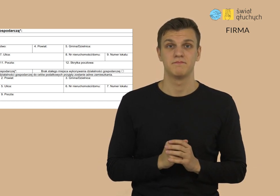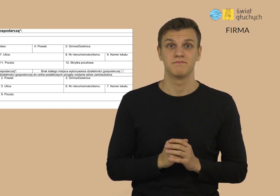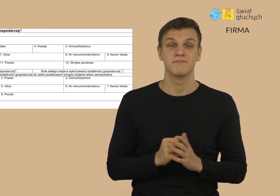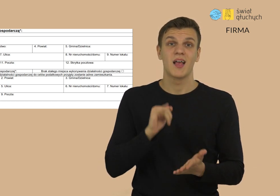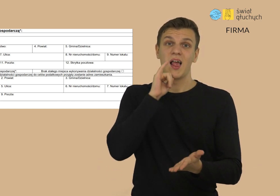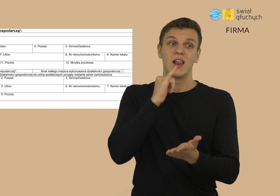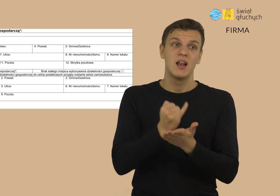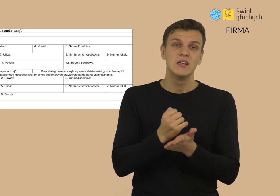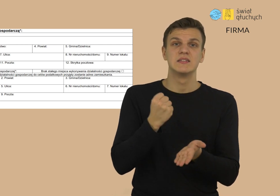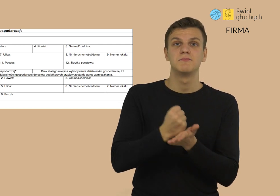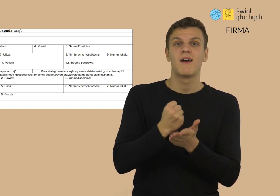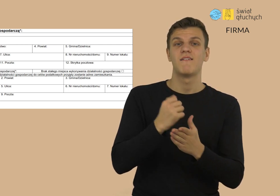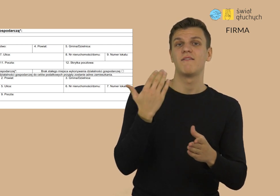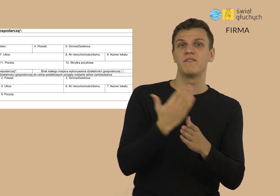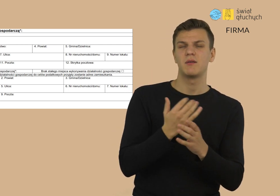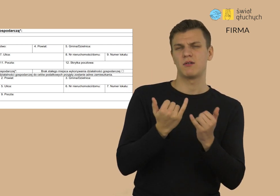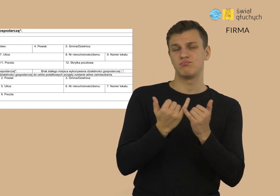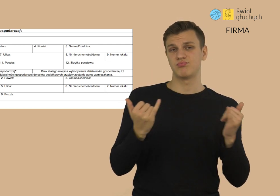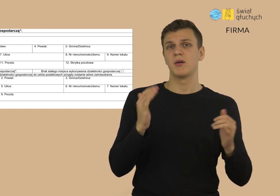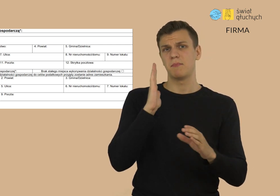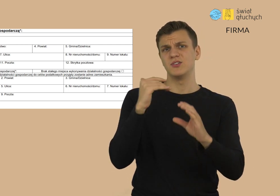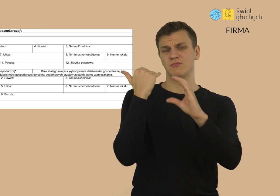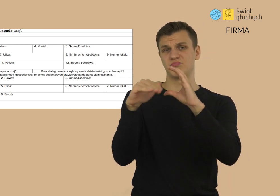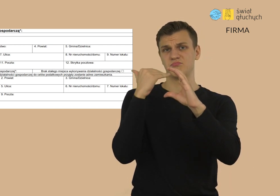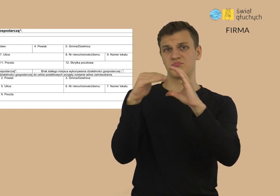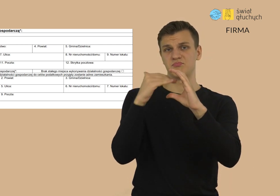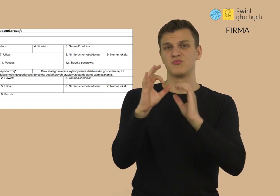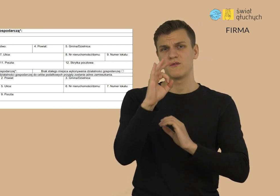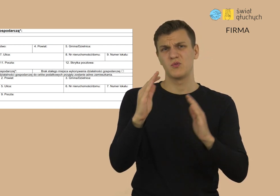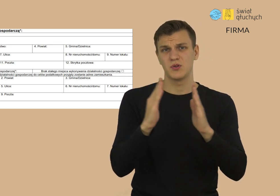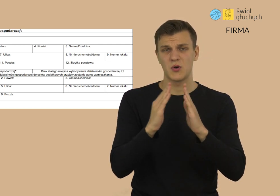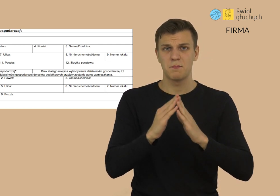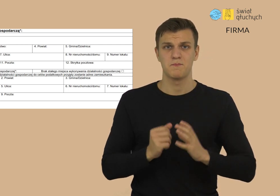Adresem doręczeń będzie adres zamieszkania.